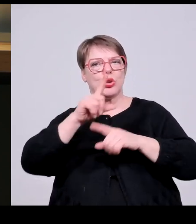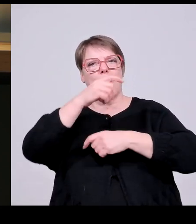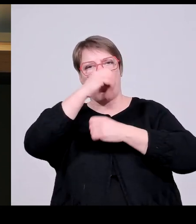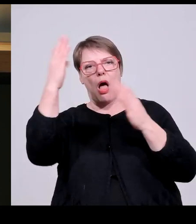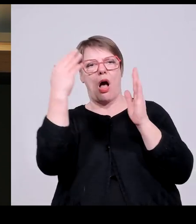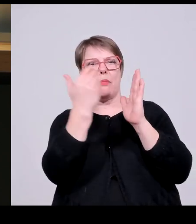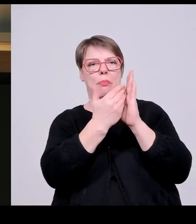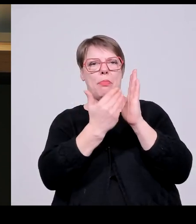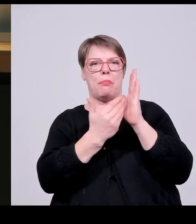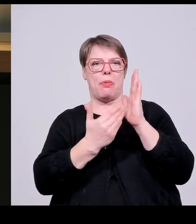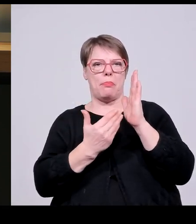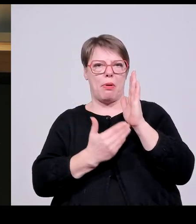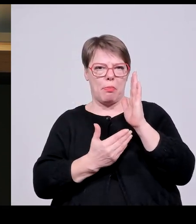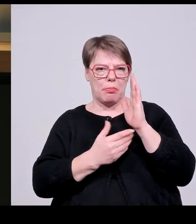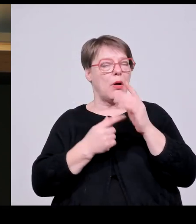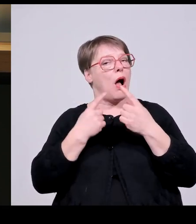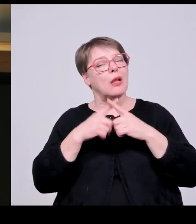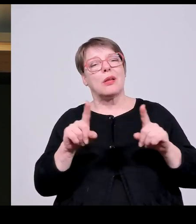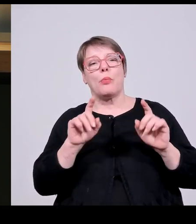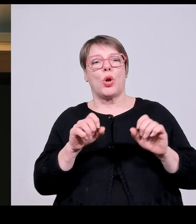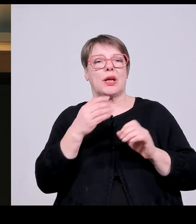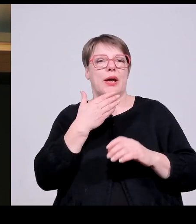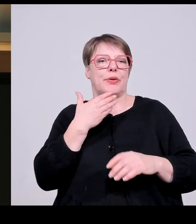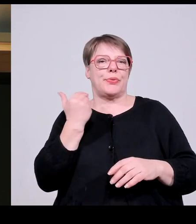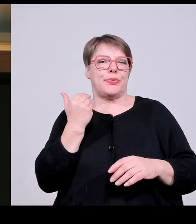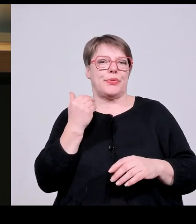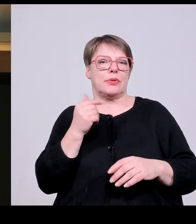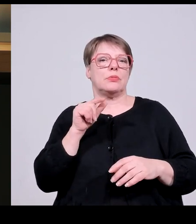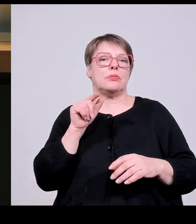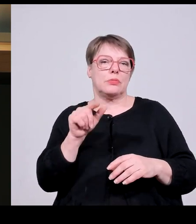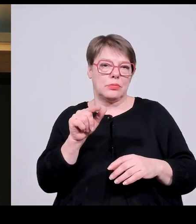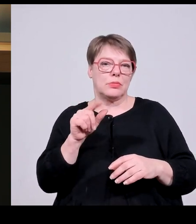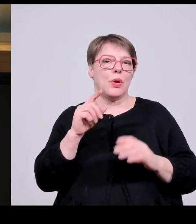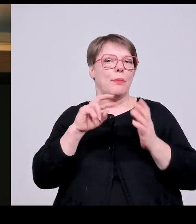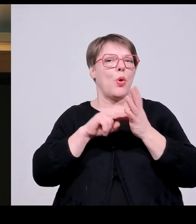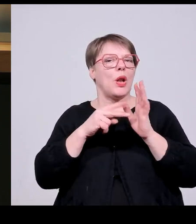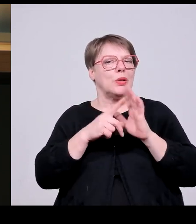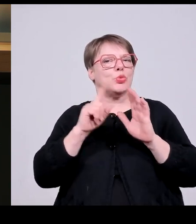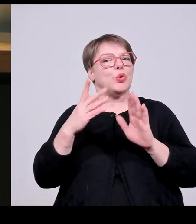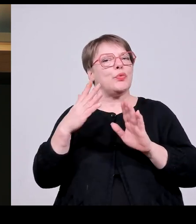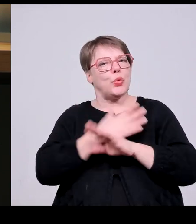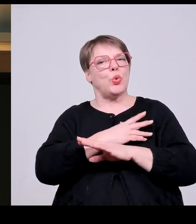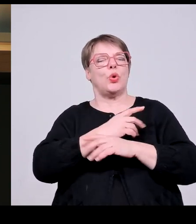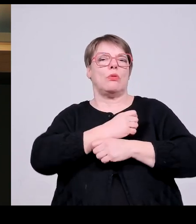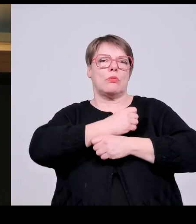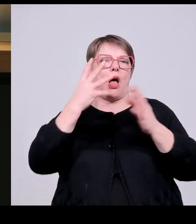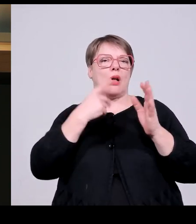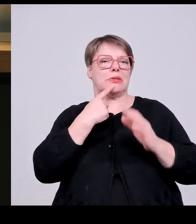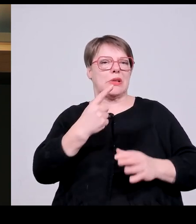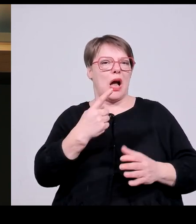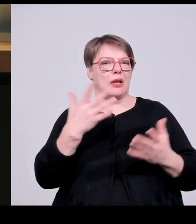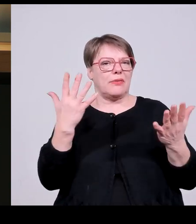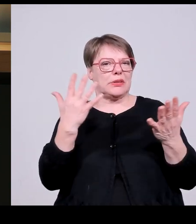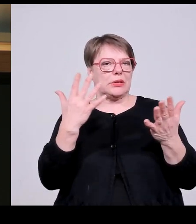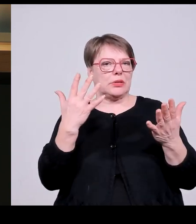Umland und den entstehenden Gewerbegebieten langfristig gut in Griff bekommen. Berlin wächst im Norden im Osten und im Süden.